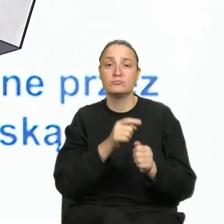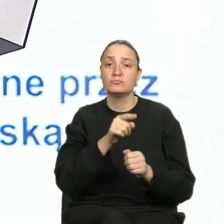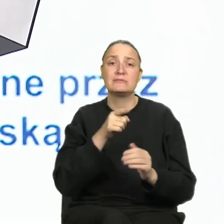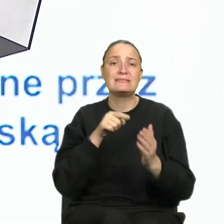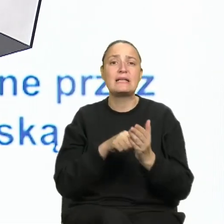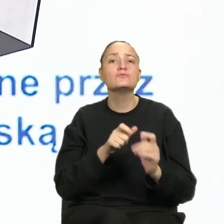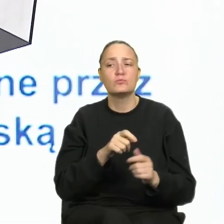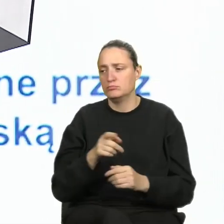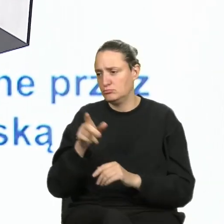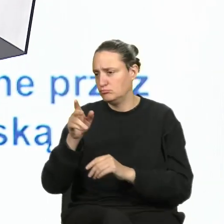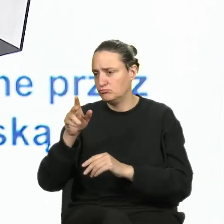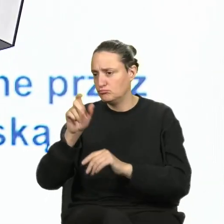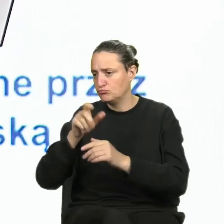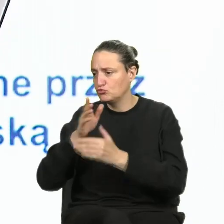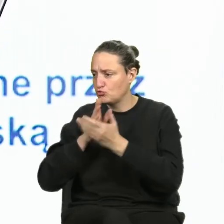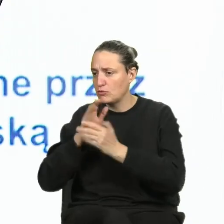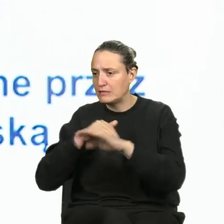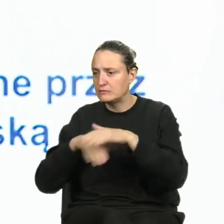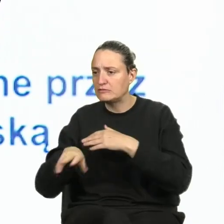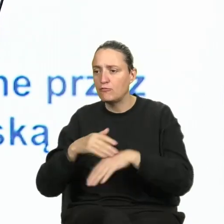i osoby wspierające rozwój zawodowy innych.